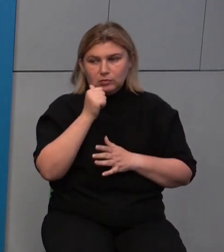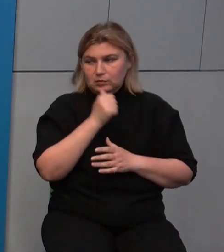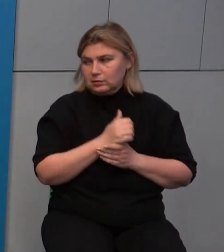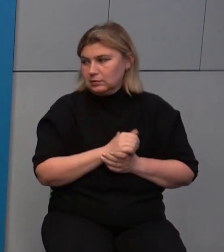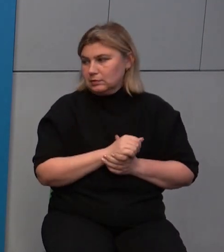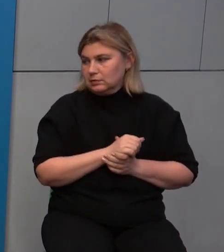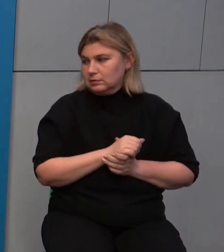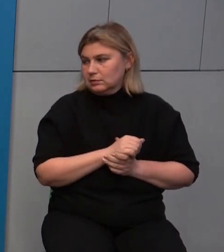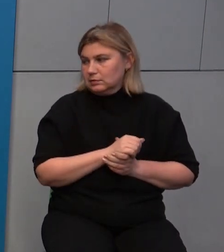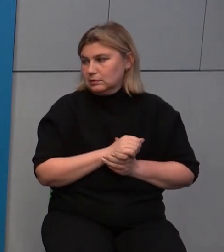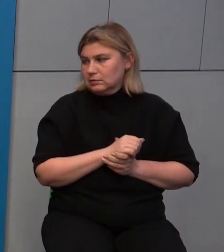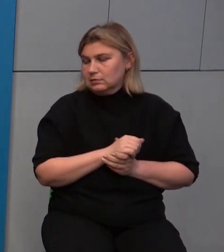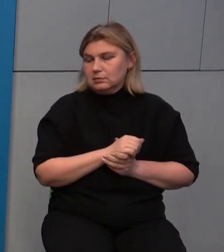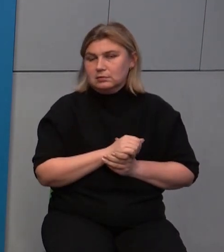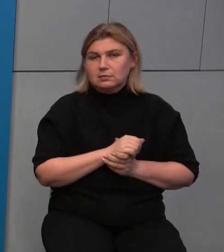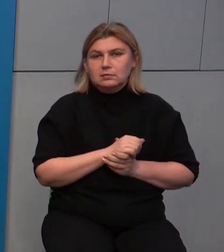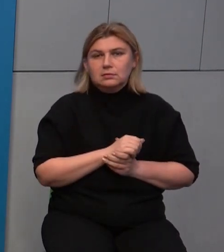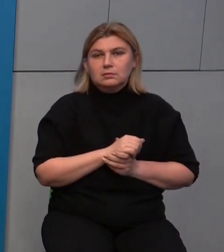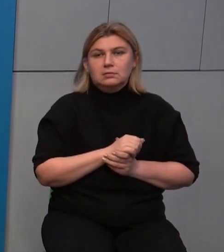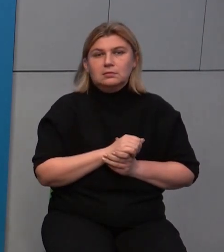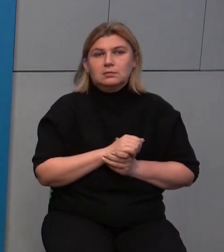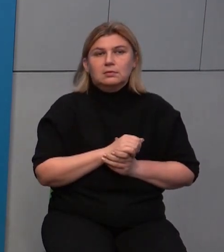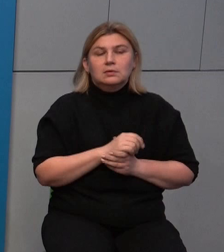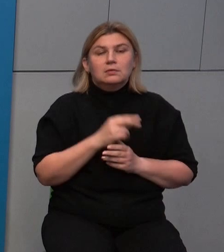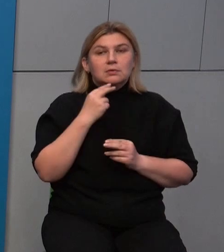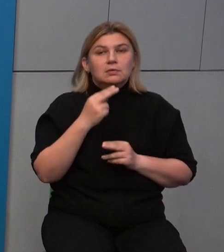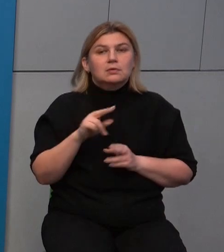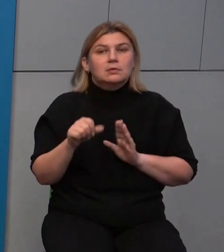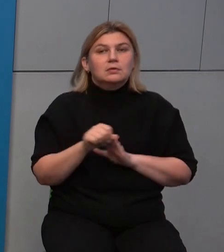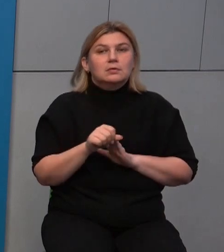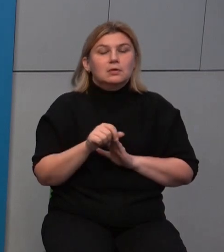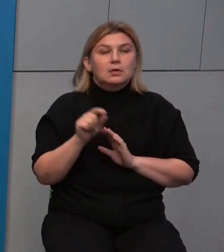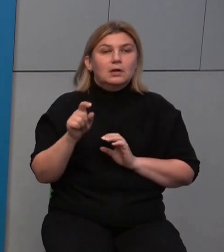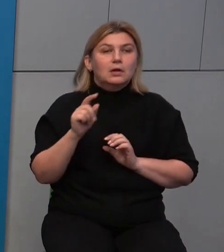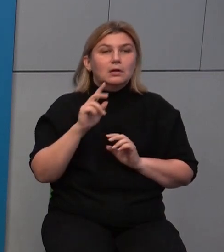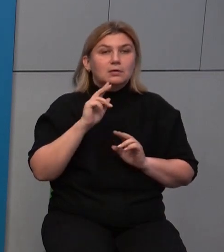Ale zanim to jeszcze wrócę na chwilę do tego rozdźwięku między Lemem